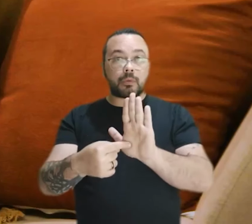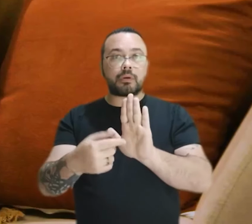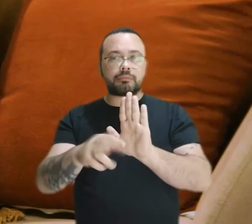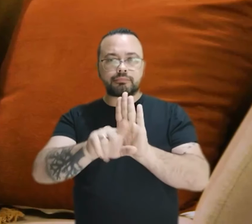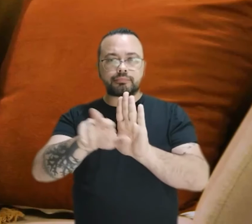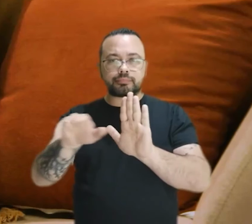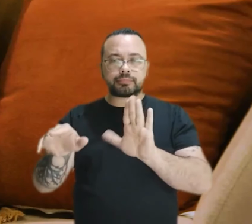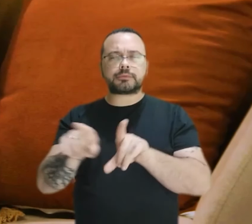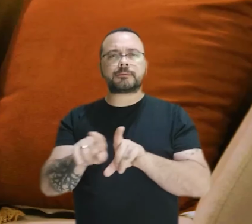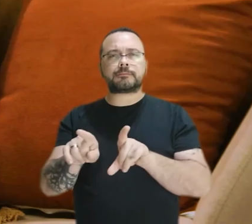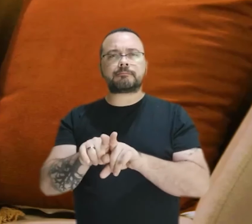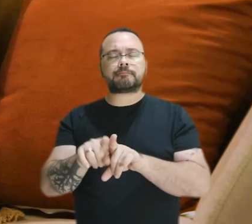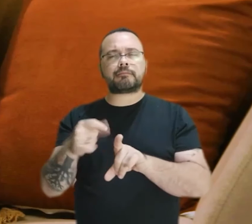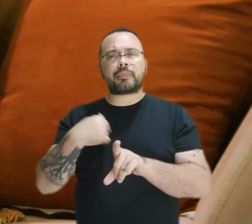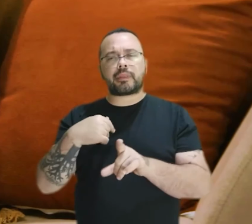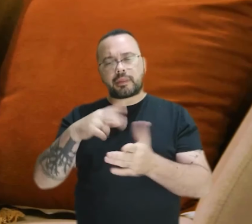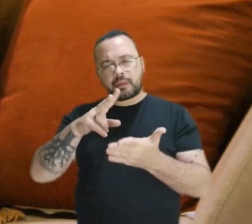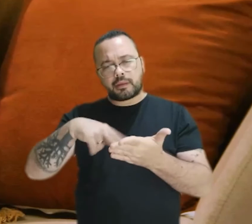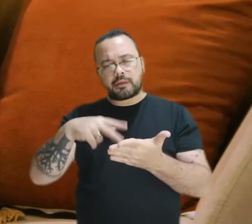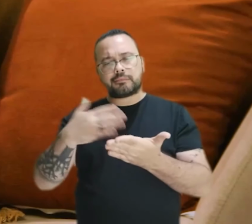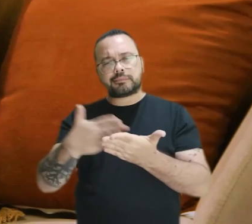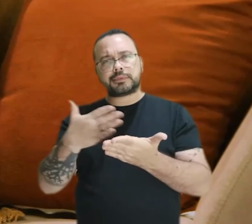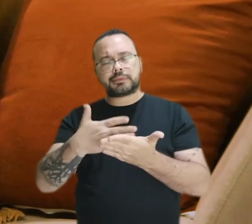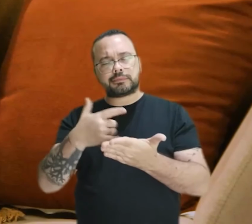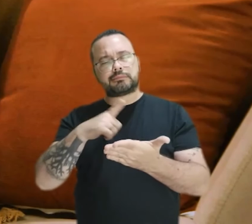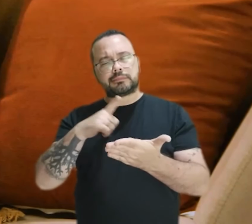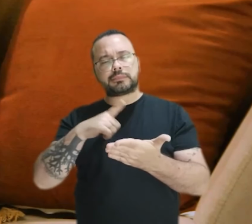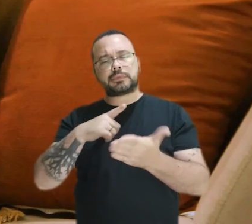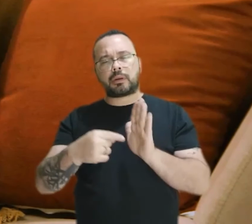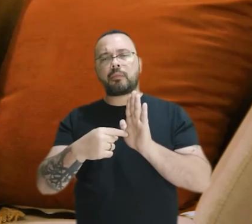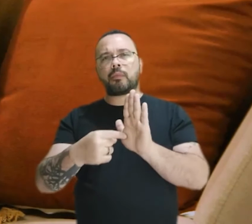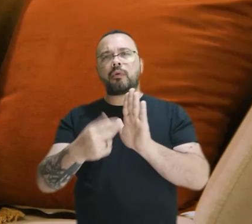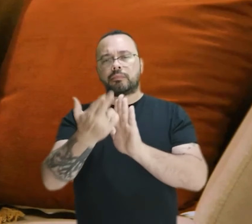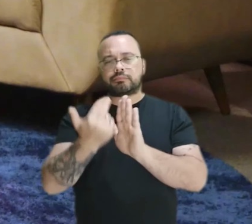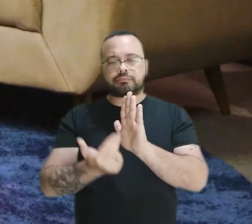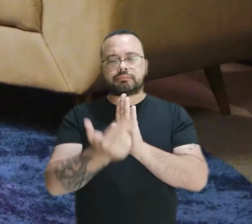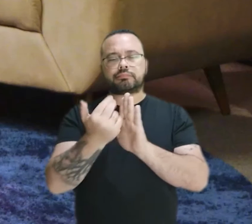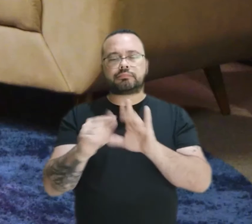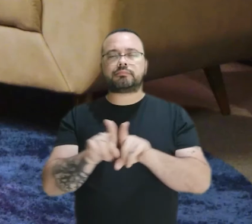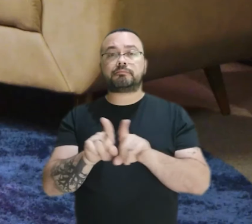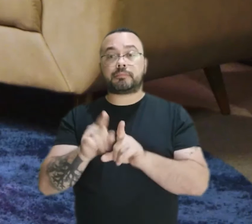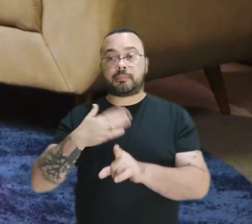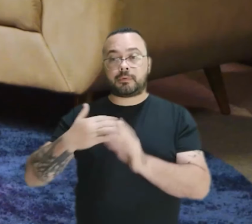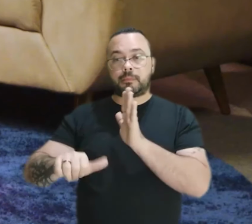dos livros, que me fascinam, também trazem imagens, como esse daqui. O meu primeiro livro, "Covil",